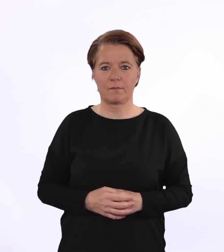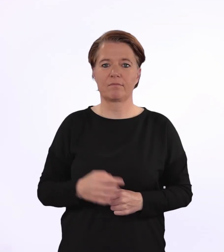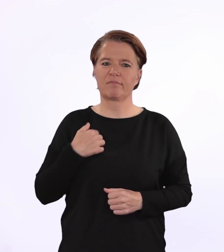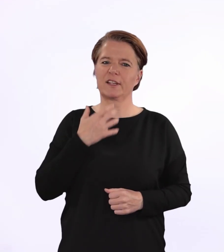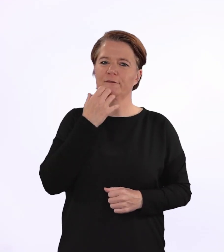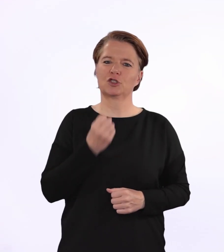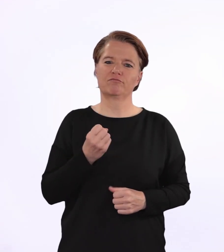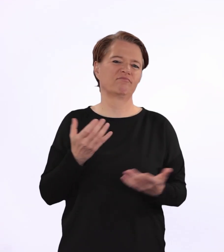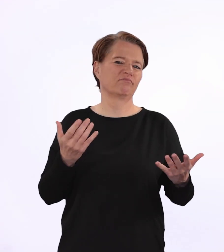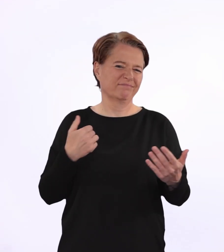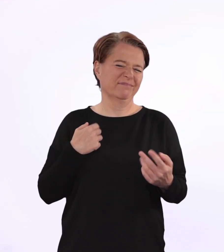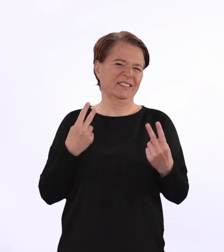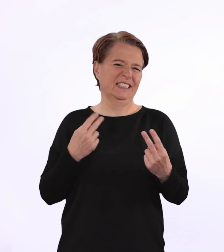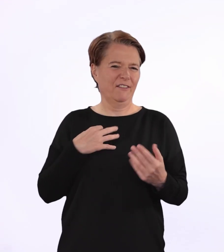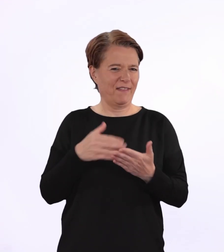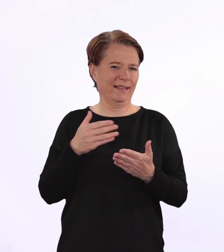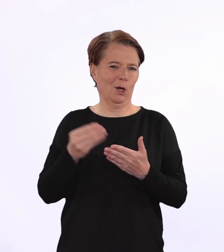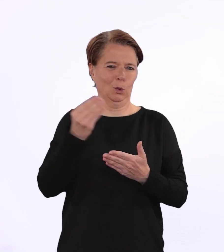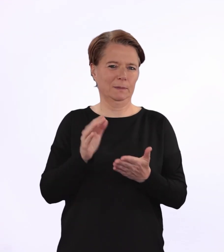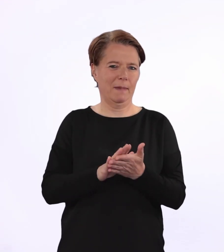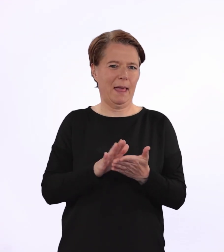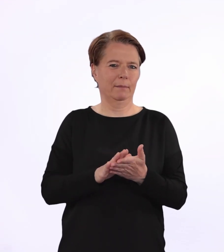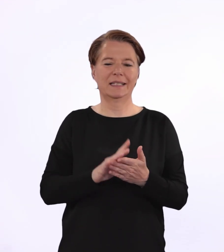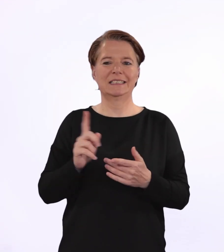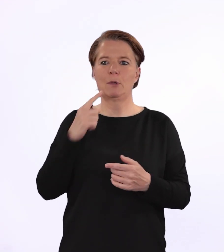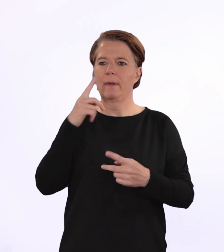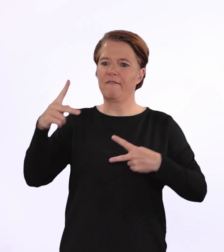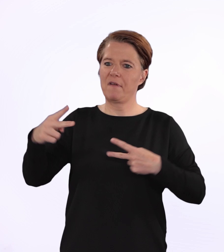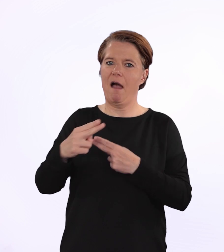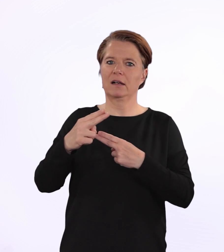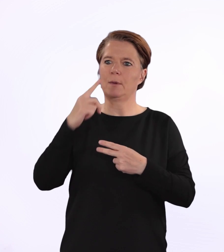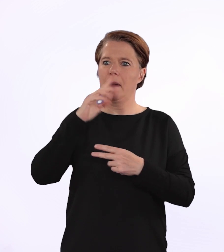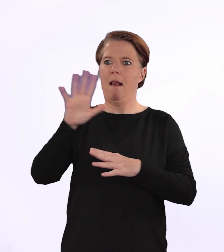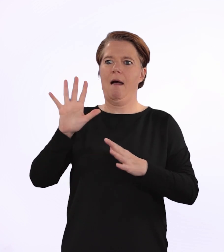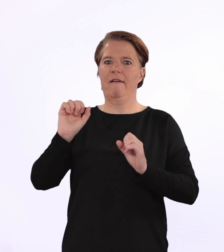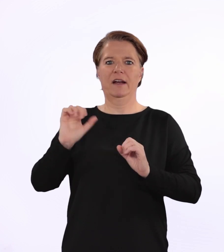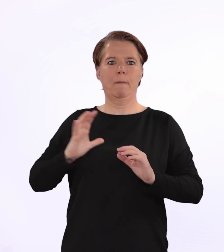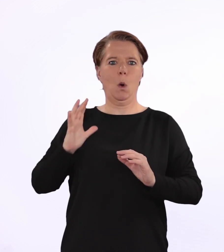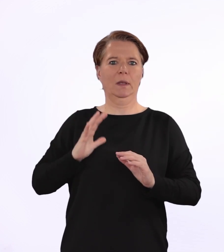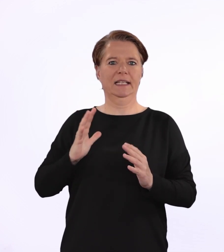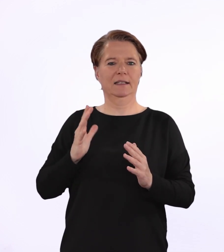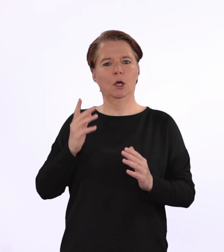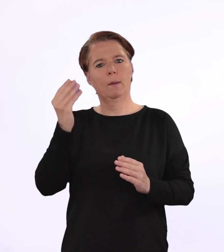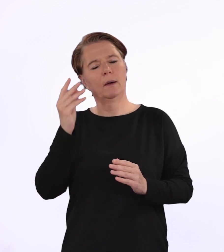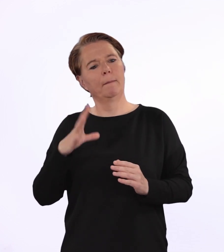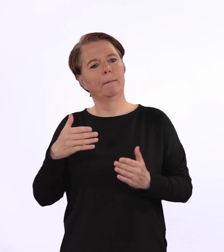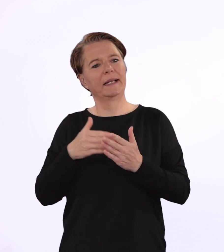Zum einen wünsche ich mir, selber weiterhin Kunst machen zu dürfen und dass es nicht nur ein Trend ist, auch mit behinderten Künstler*innen zu arbeiten.